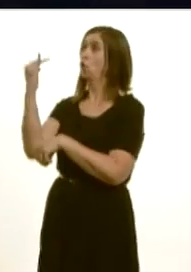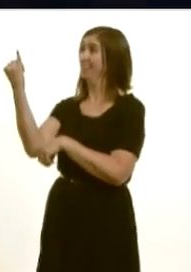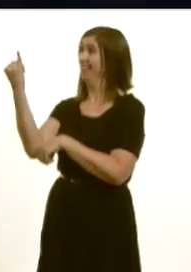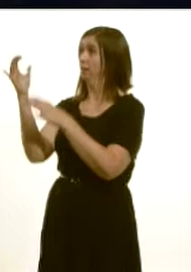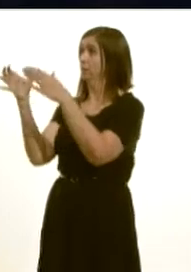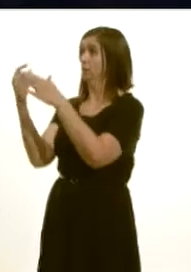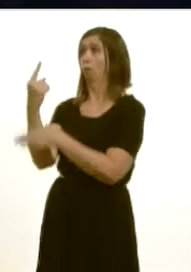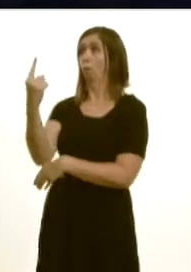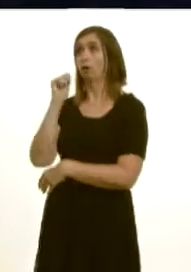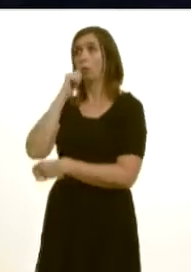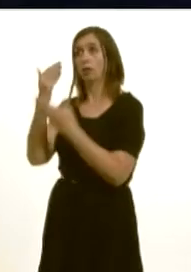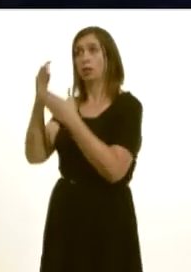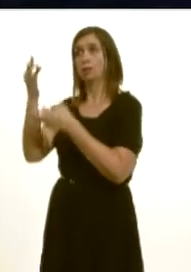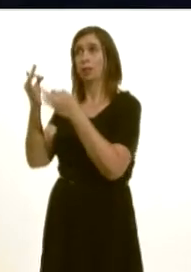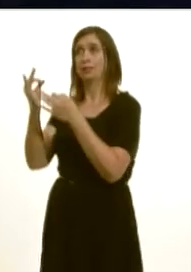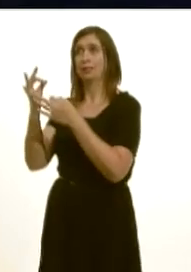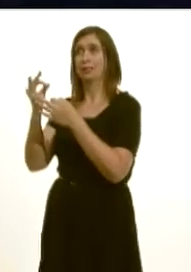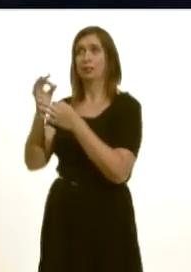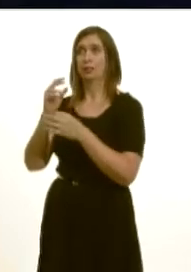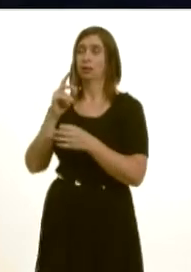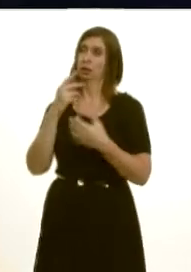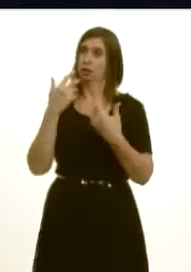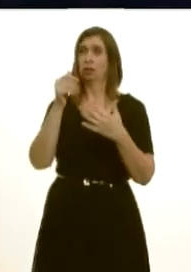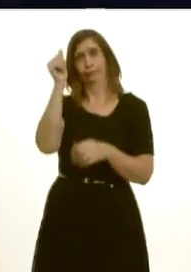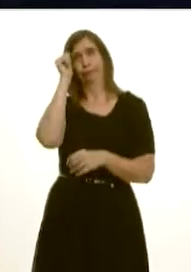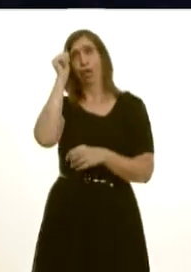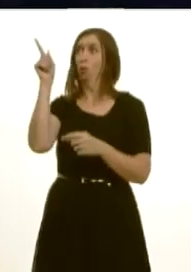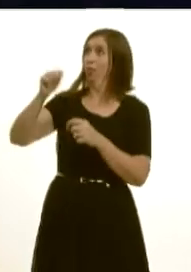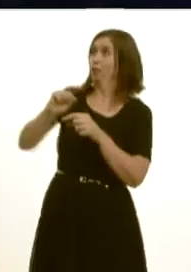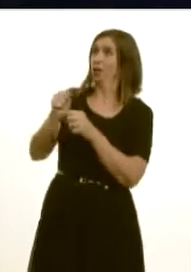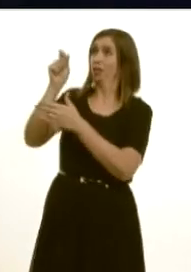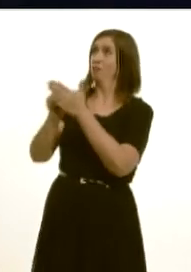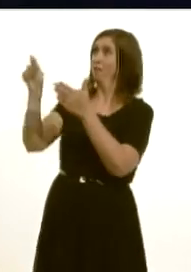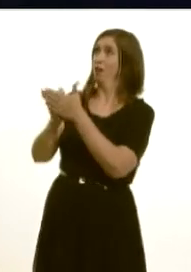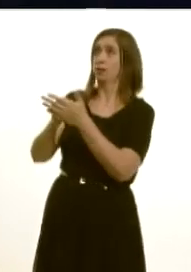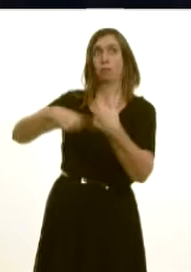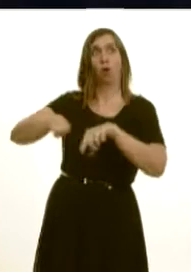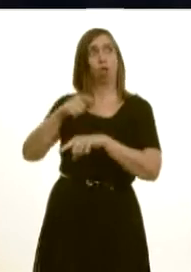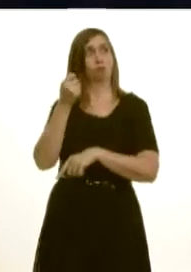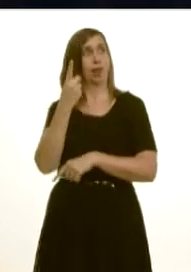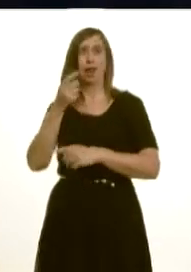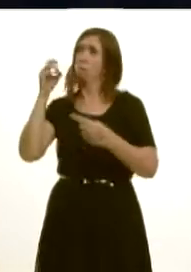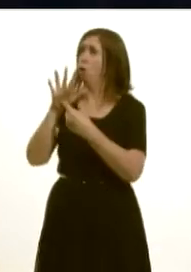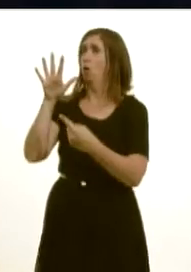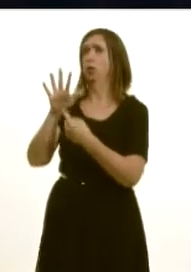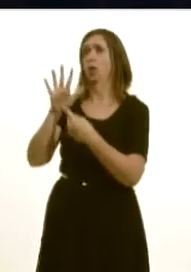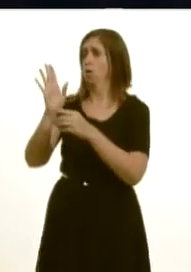ffaith bod ein pobl ifainc yn ymwybodol o wleidyddiaeth. Felly, pa gamau a allai Llywodraeth